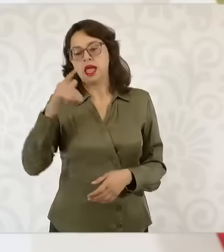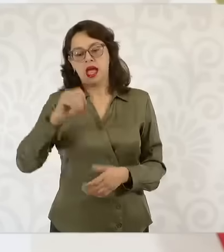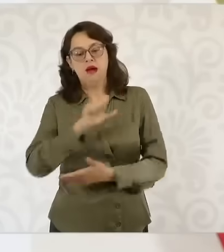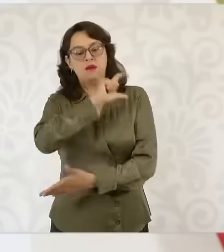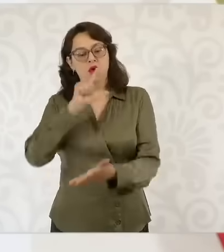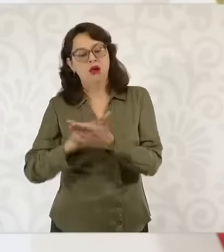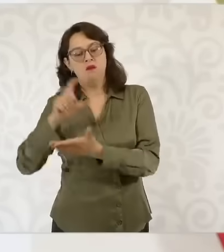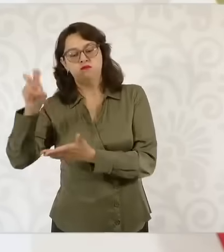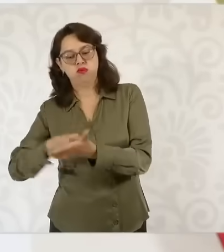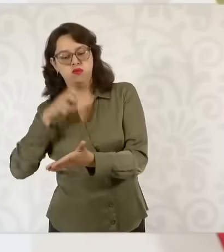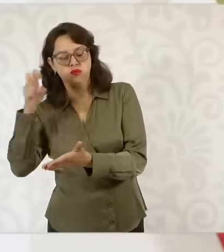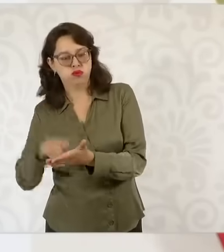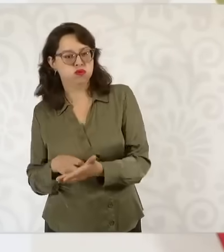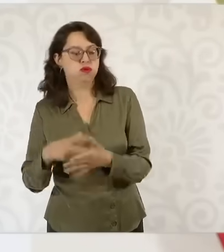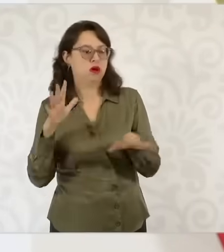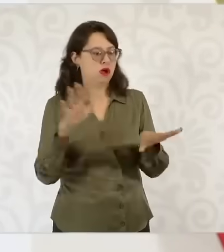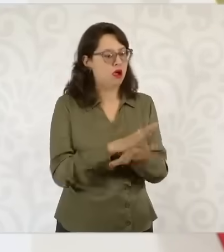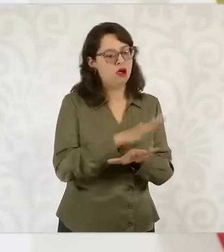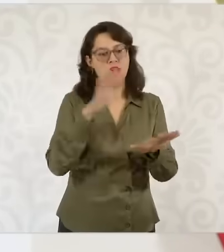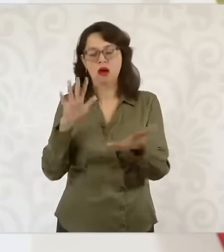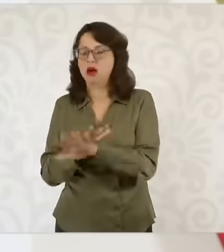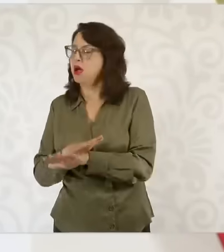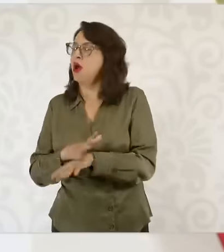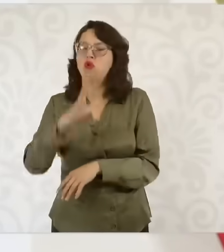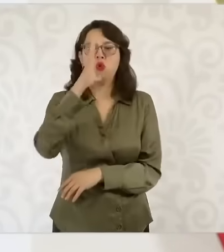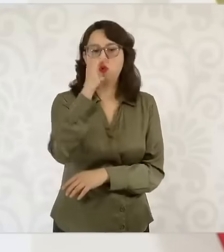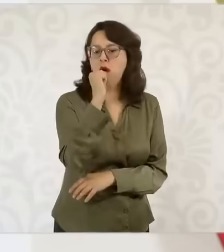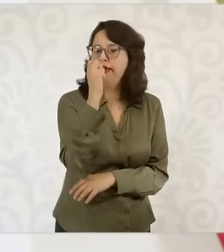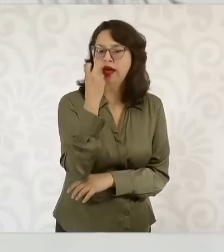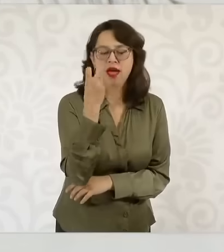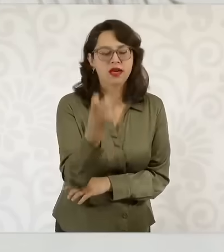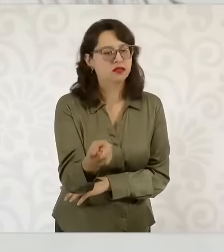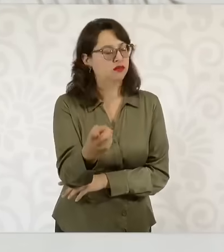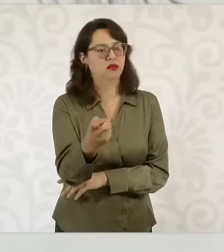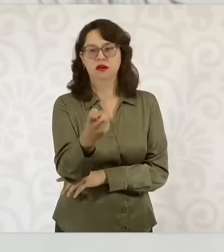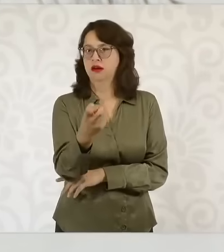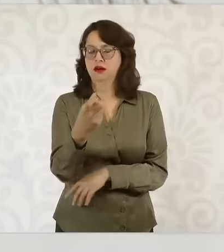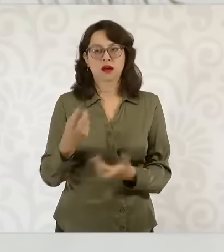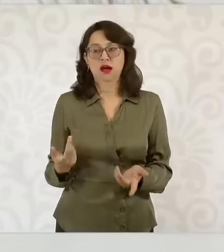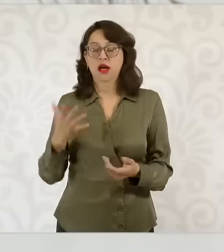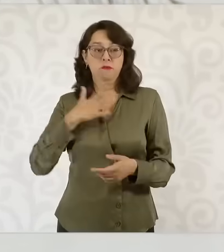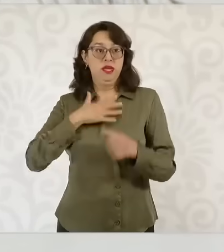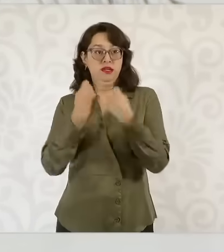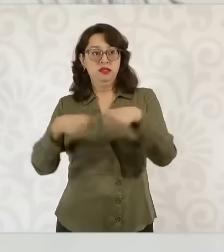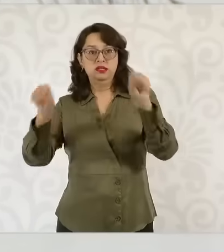Peña y en la que nosotros hicimos siguen siendo ilegales las sociedades de autoabastecimiento.